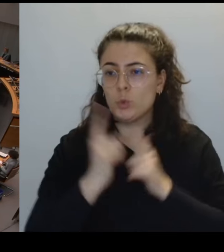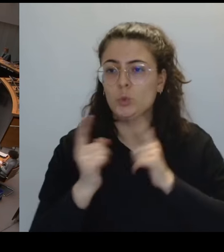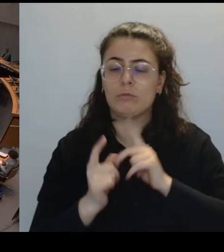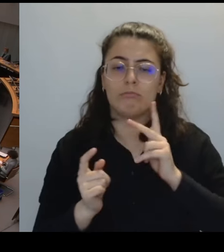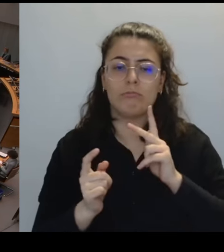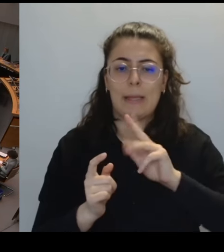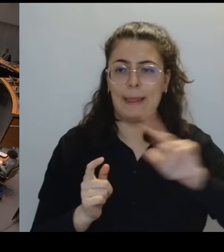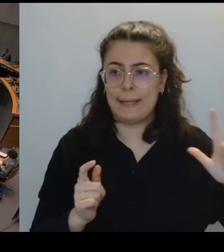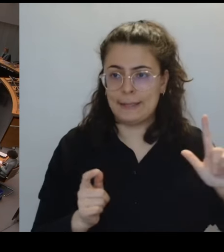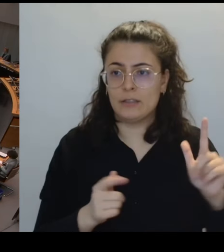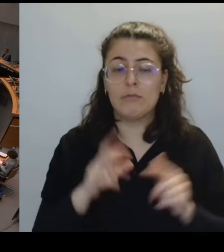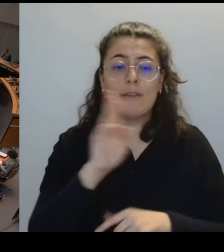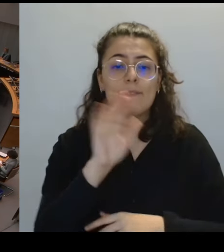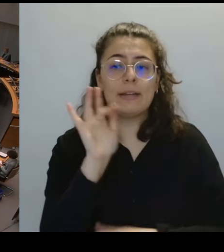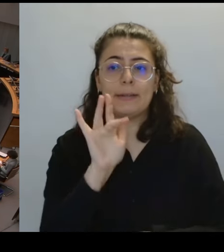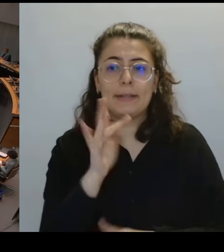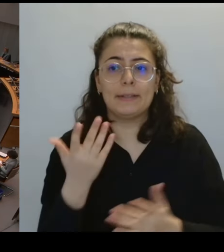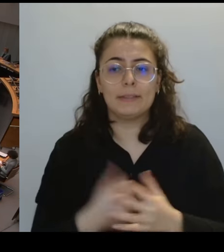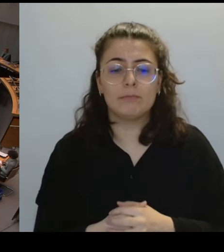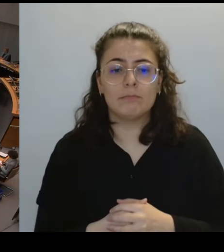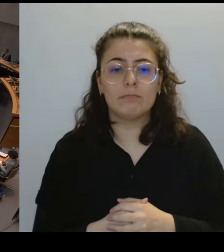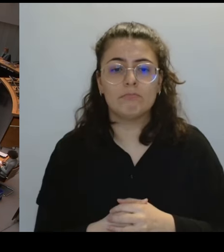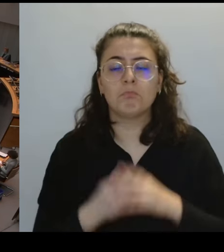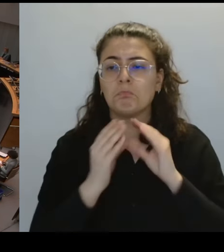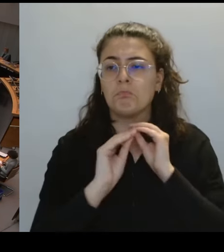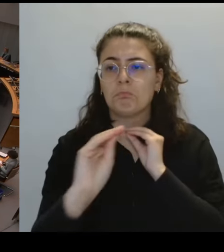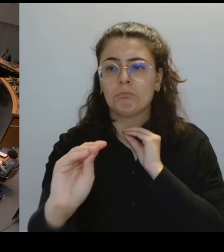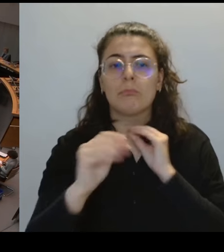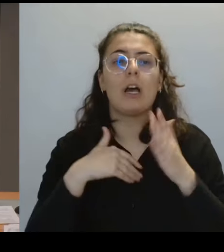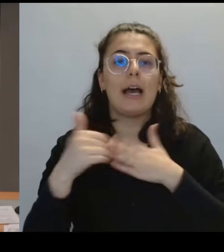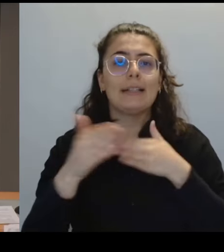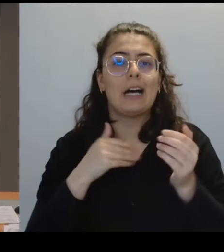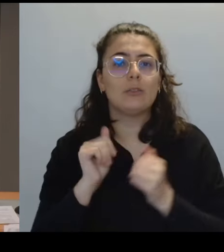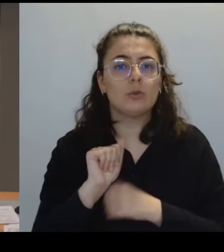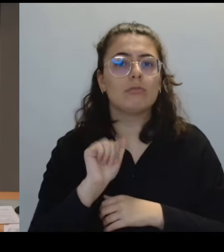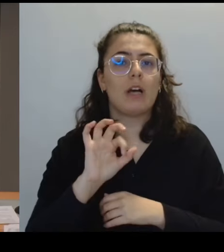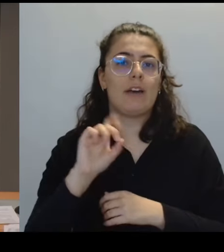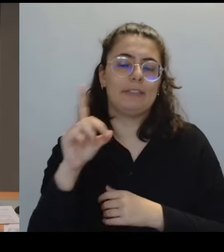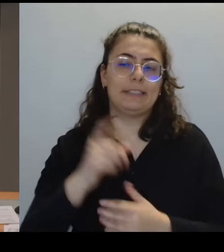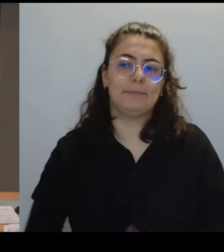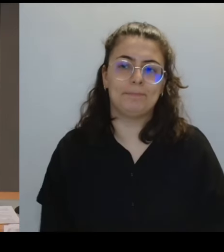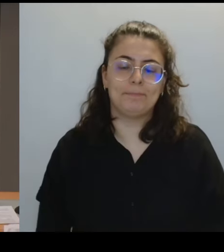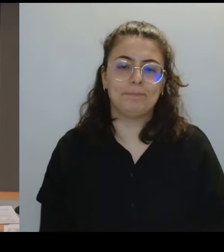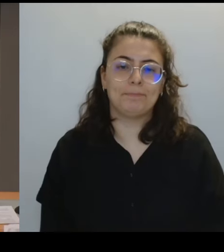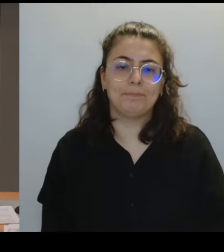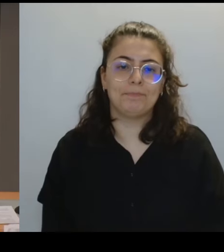Das sehe ich nicht und Enthaltungen bei der AfD-Fraktion. Vielen Dank. Damit sind die vorgeschlagenen